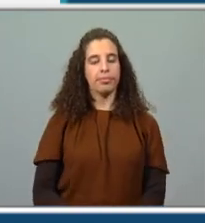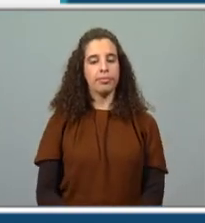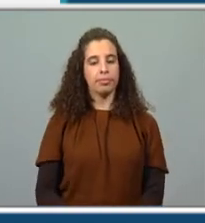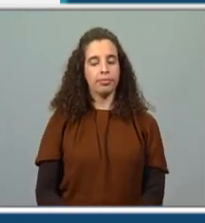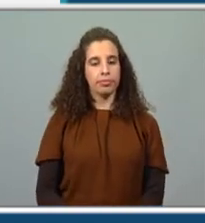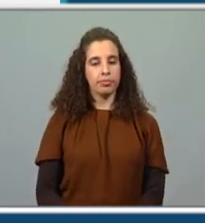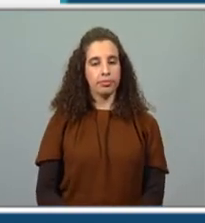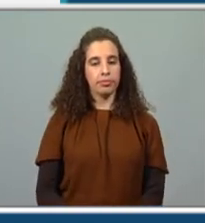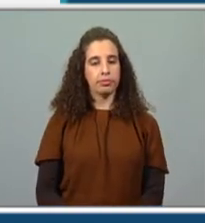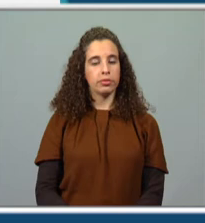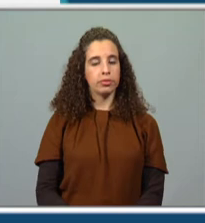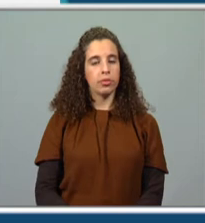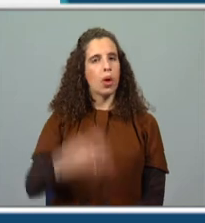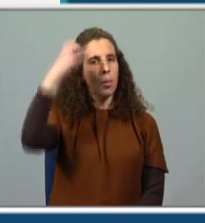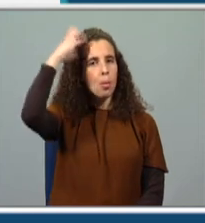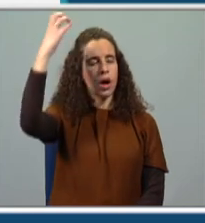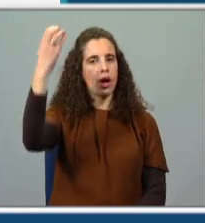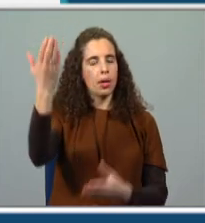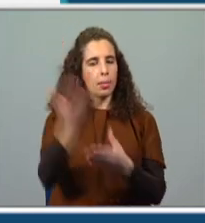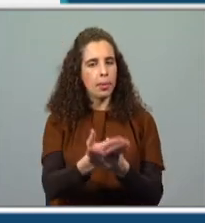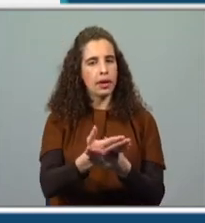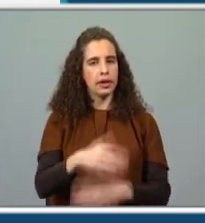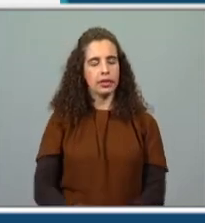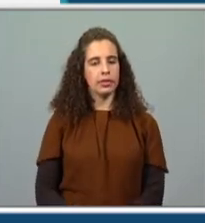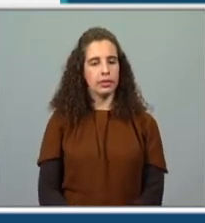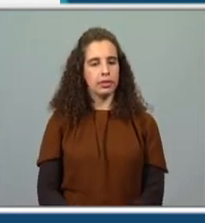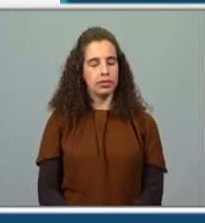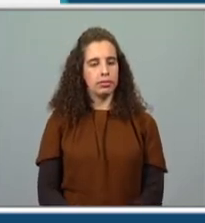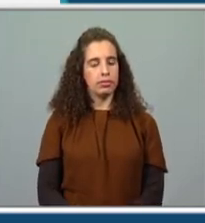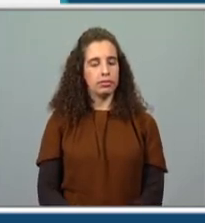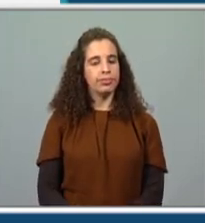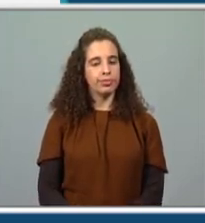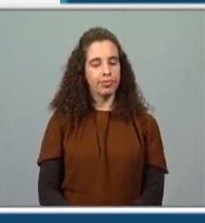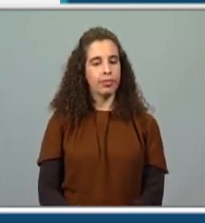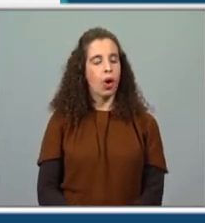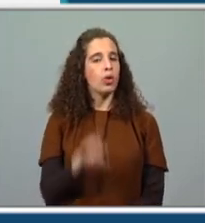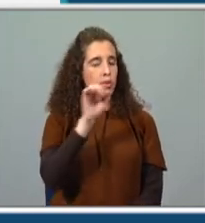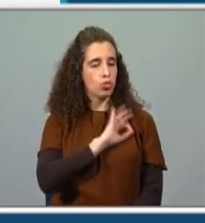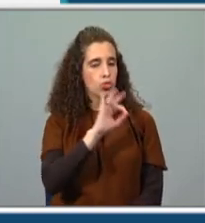padeiro qual seria aquele onde temos o senhor que nos traz 貝克會是什麼我們有領主的那一位